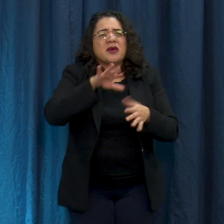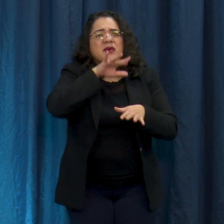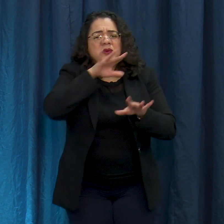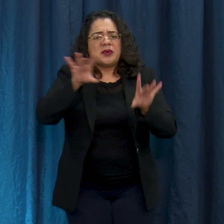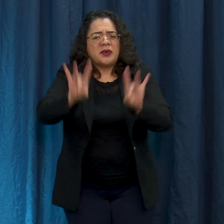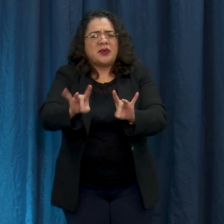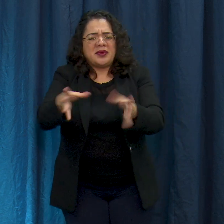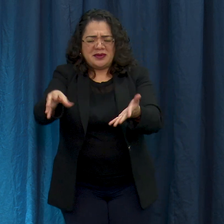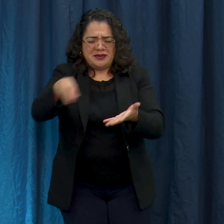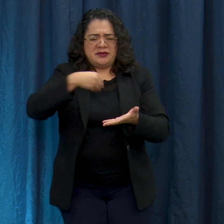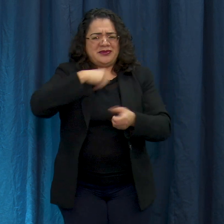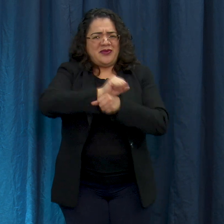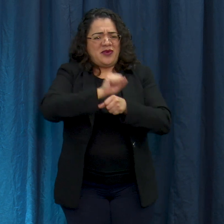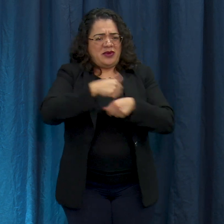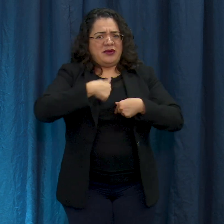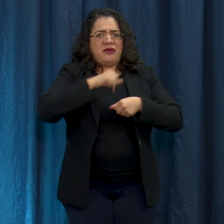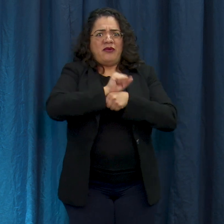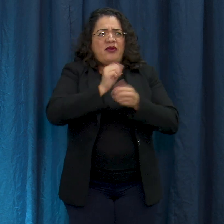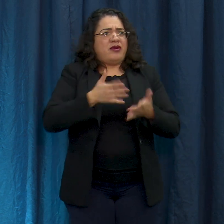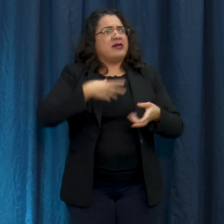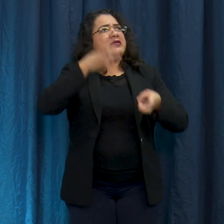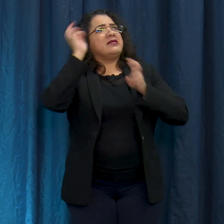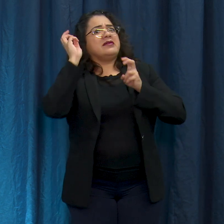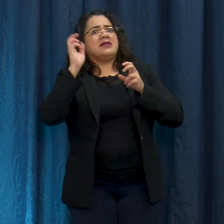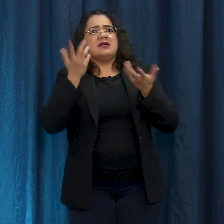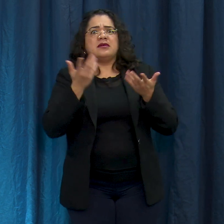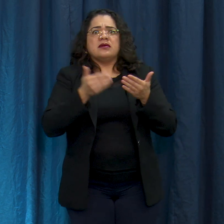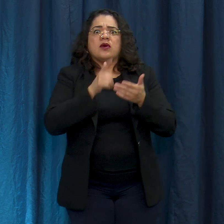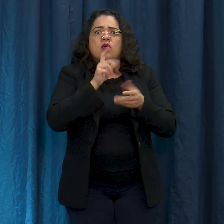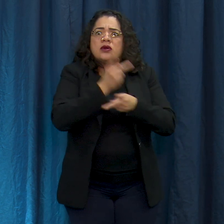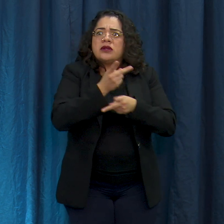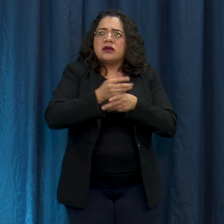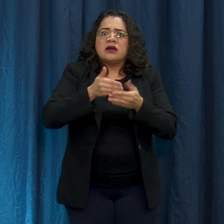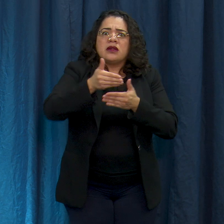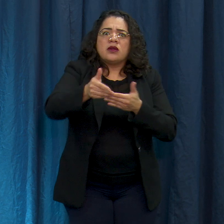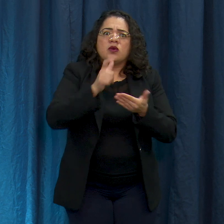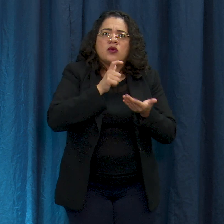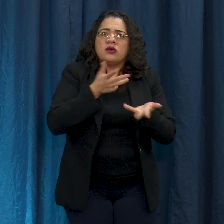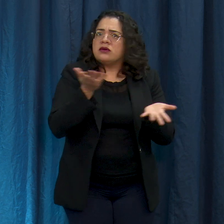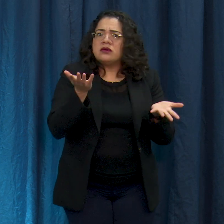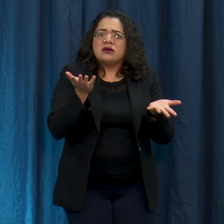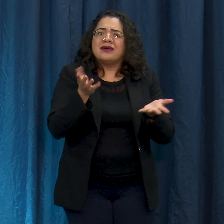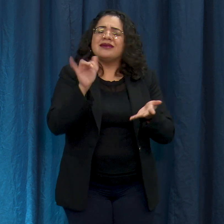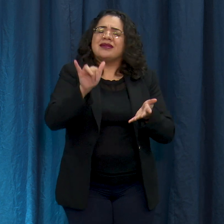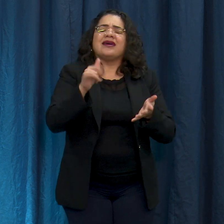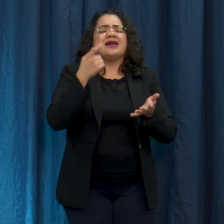mention no alcalde que las más kotas say no to moon apoyo muy fuerte de la